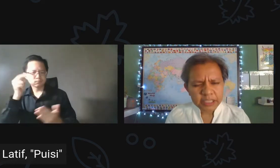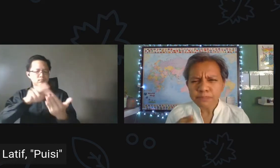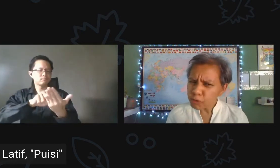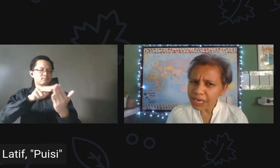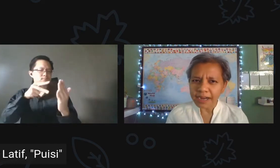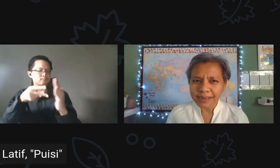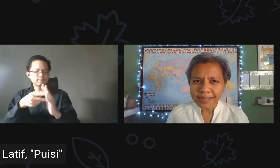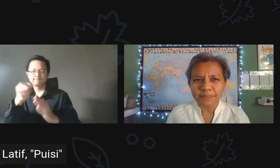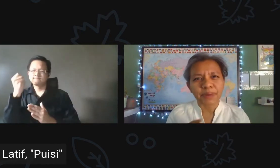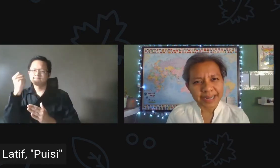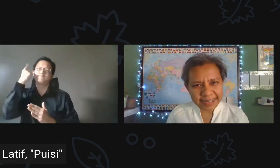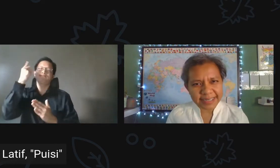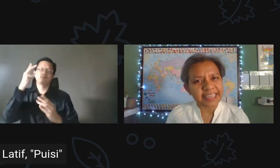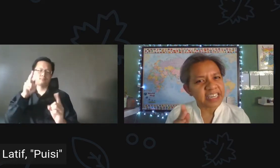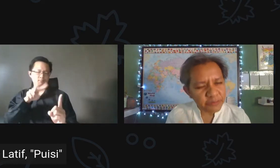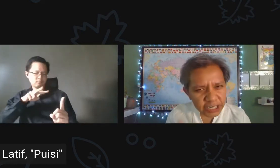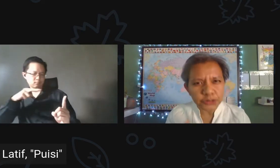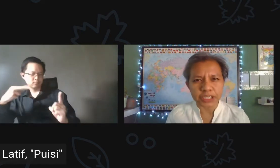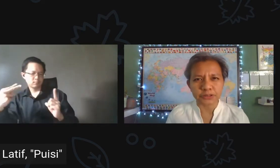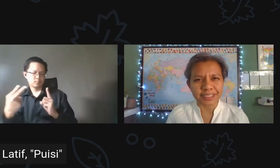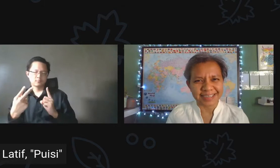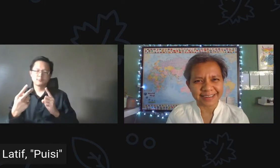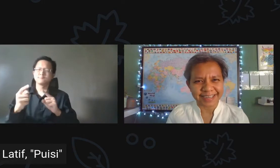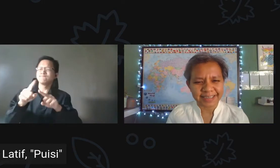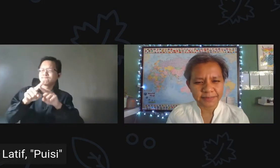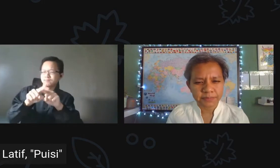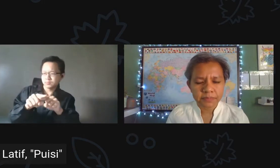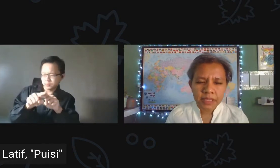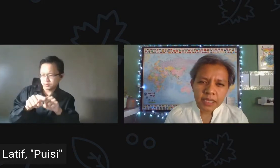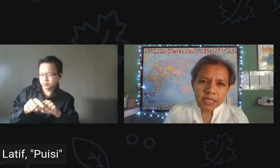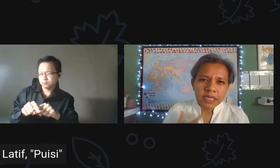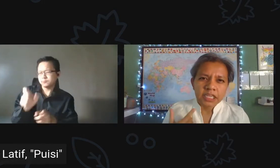Terpulang kepada individu itu sendiri